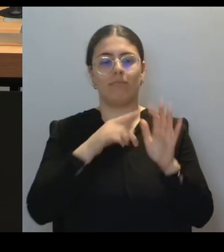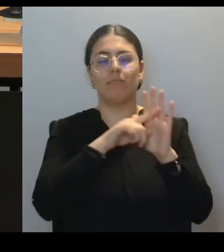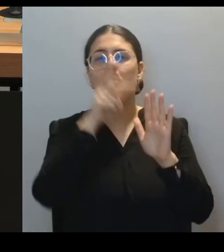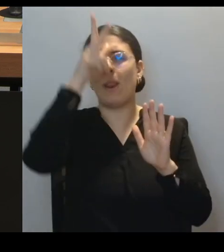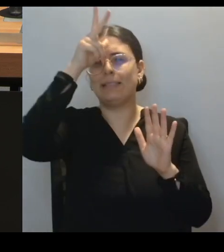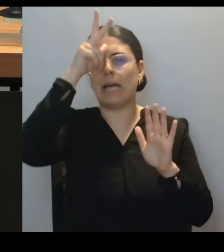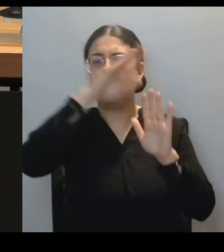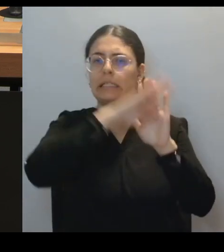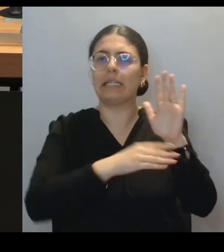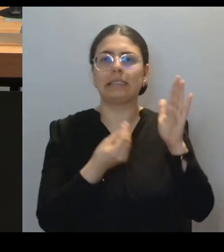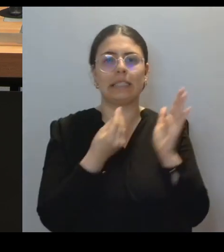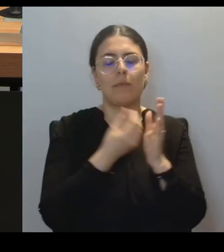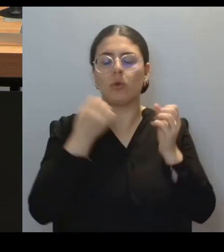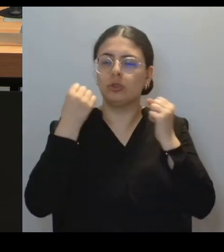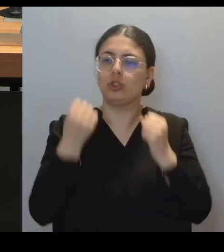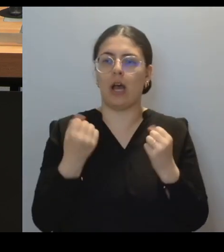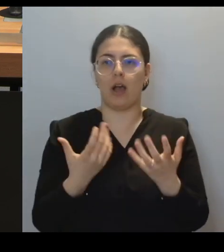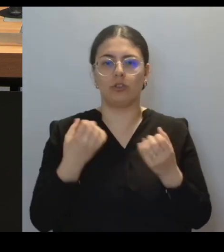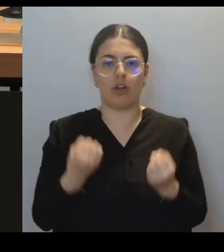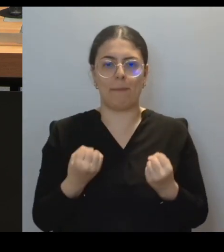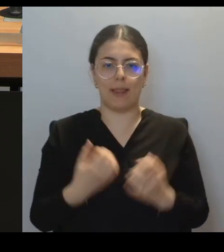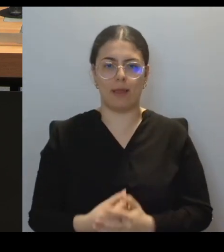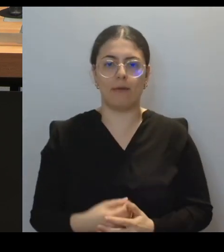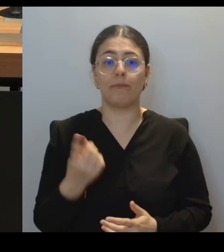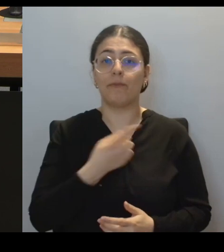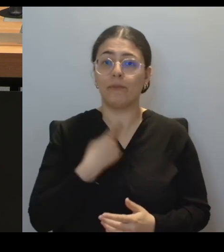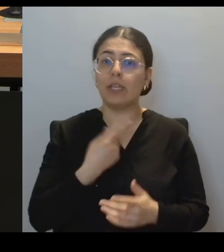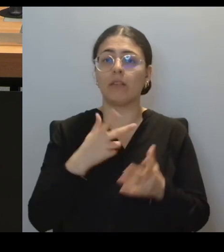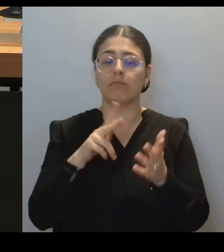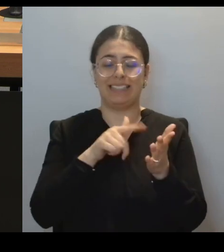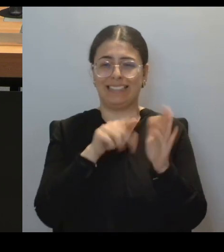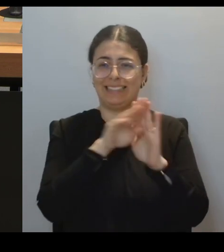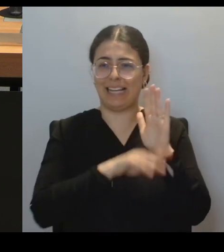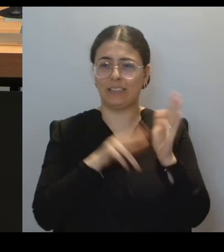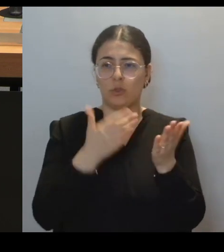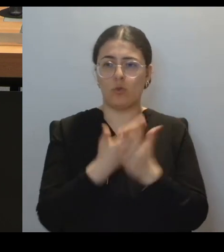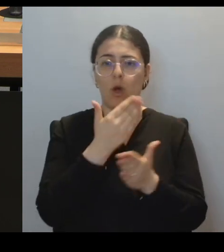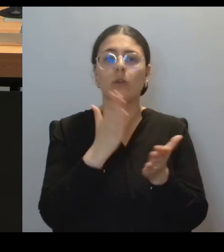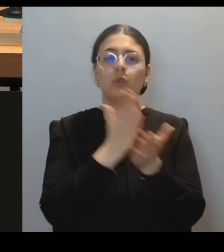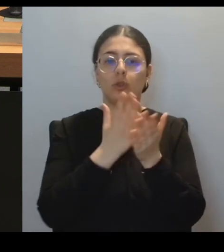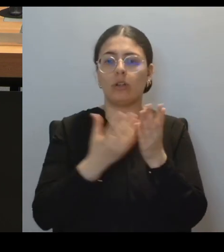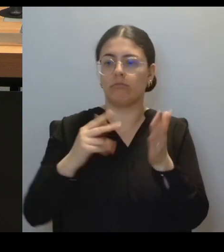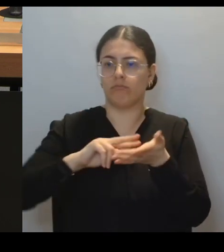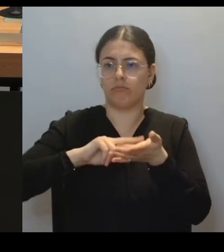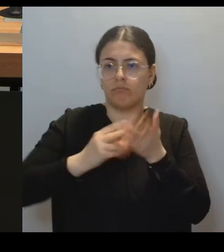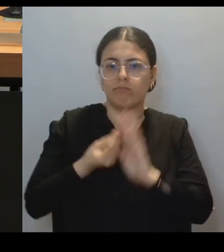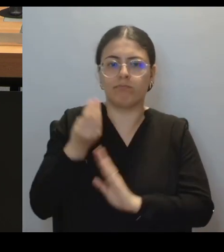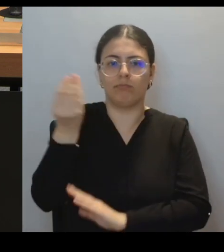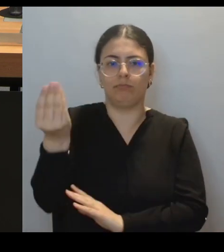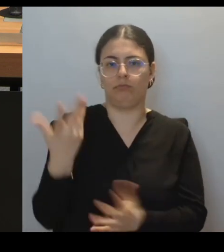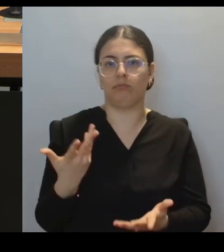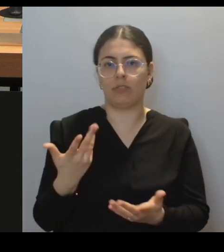Ich hatte in der letzten Beratung zum zum zum zum Sicherheitsgesetz im Rahmen der